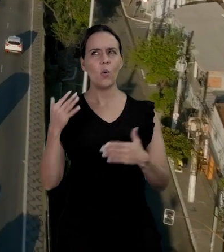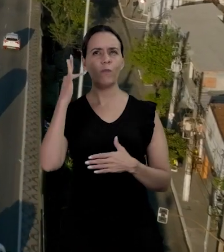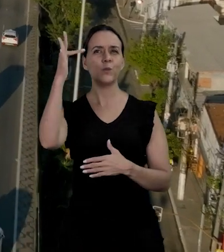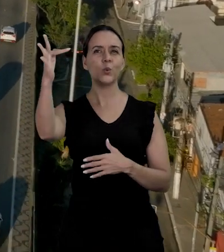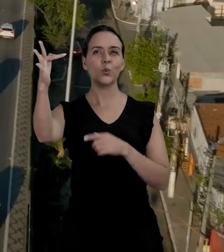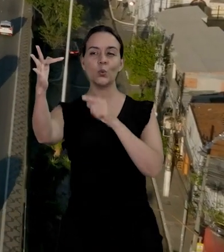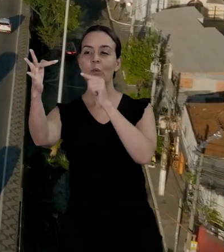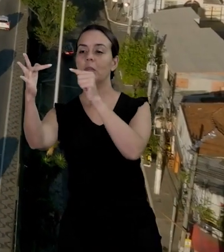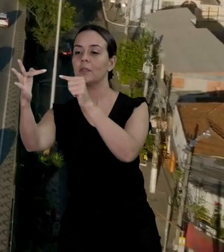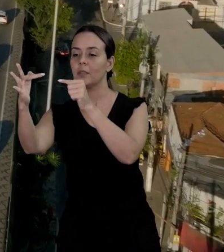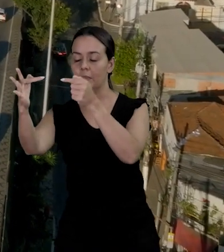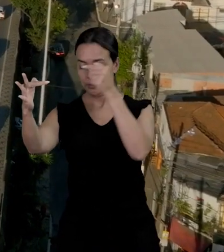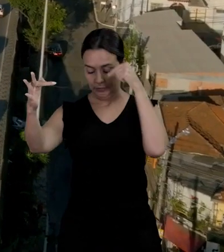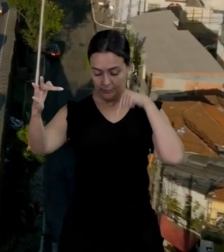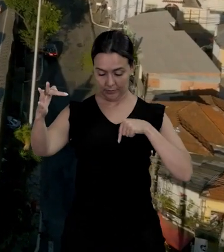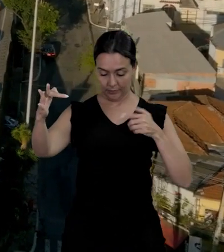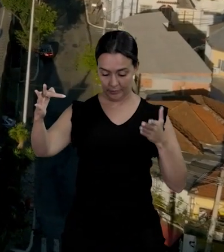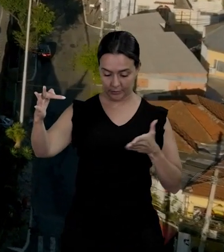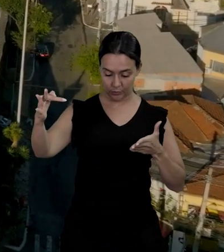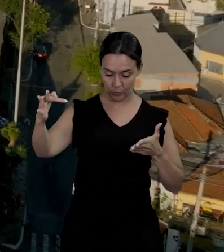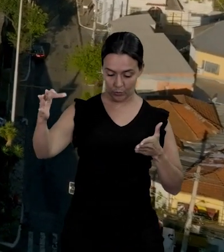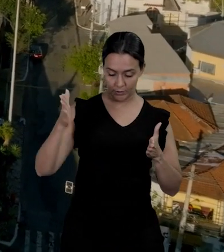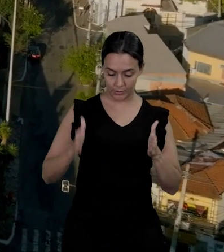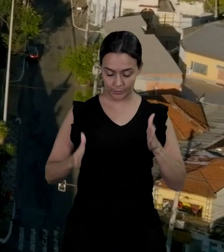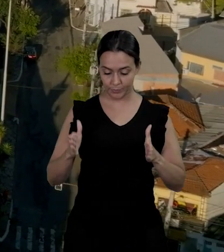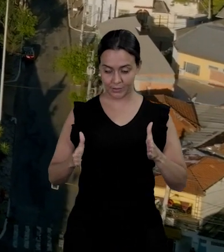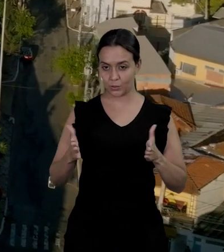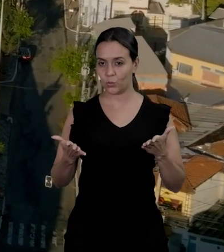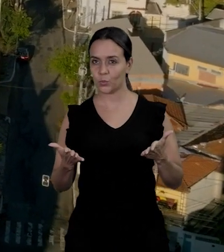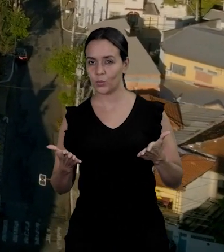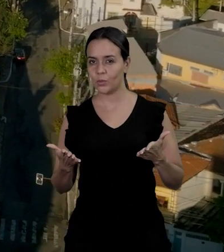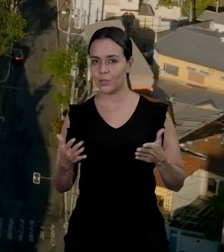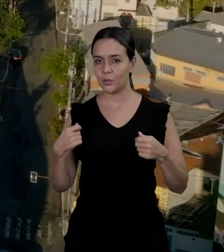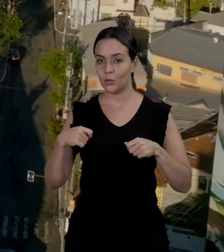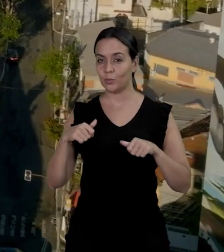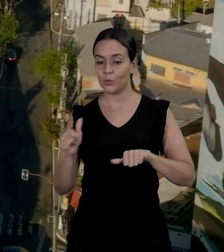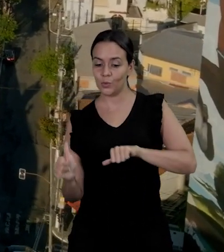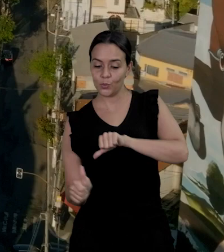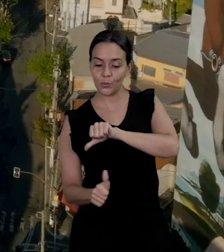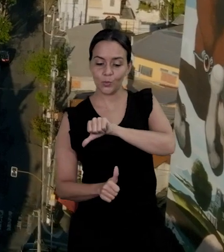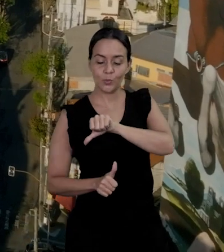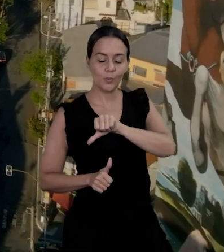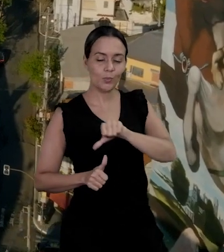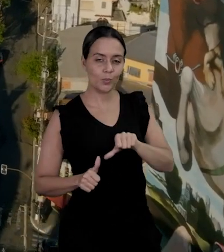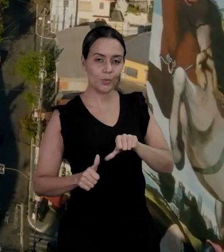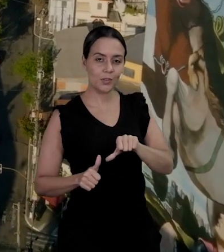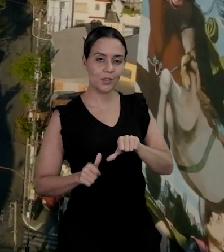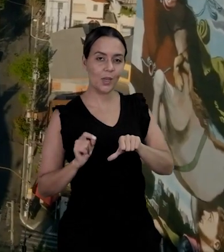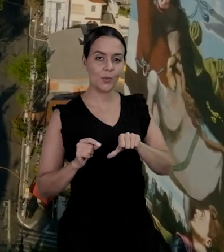quais os melhores futuros, o que eu devo fazer, eu preciso mudar as minhas habilidades humanas,